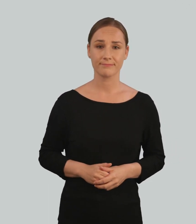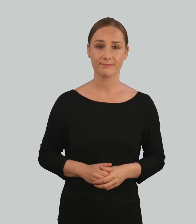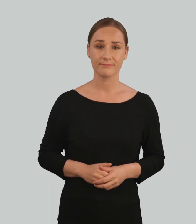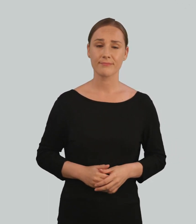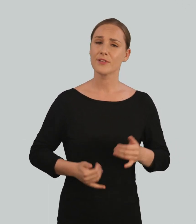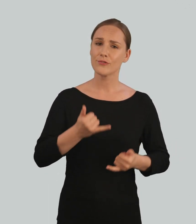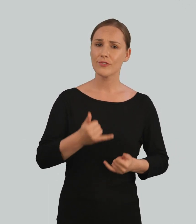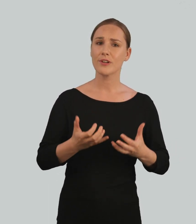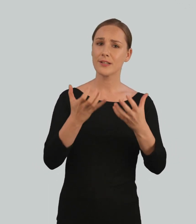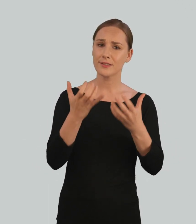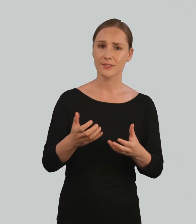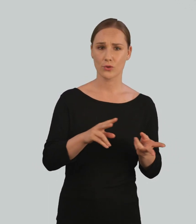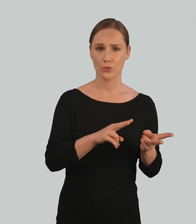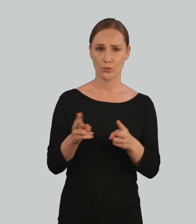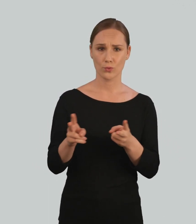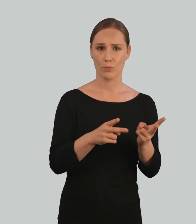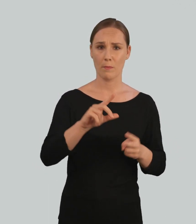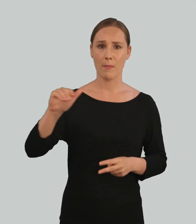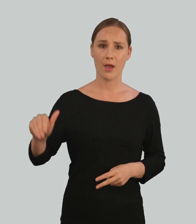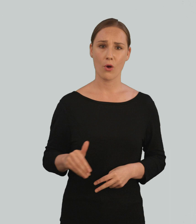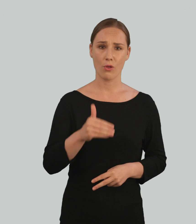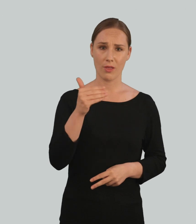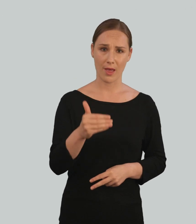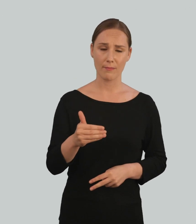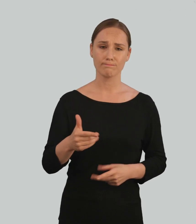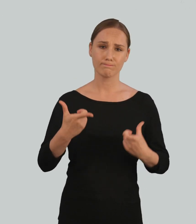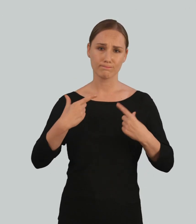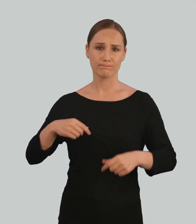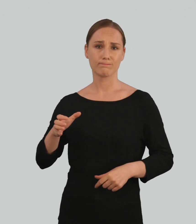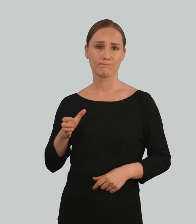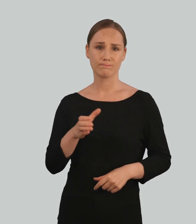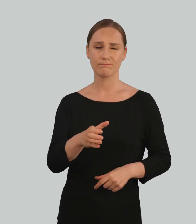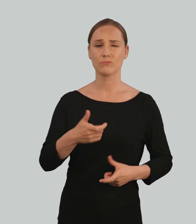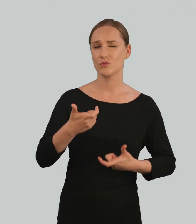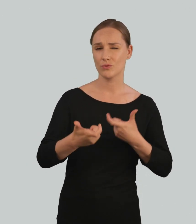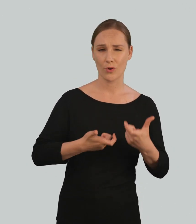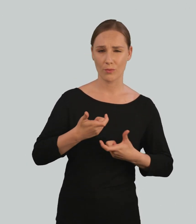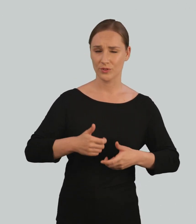W celu umówienia osobistego spotkania z tłumaczem polskiego języka migowego